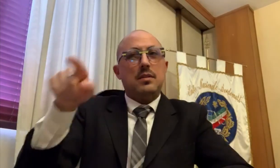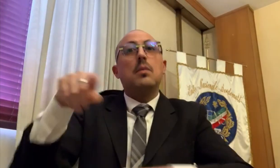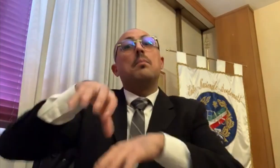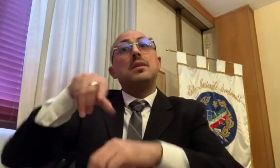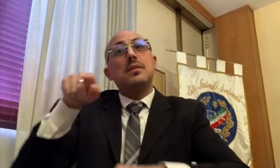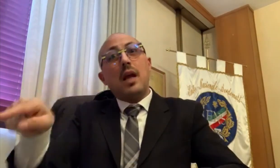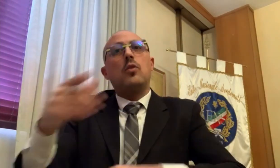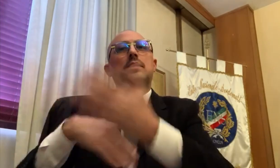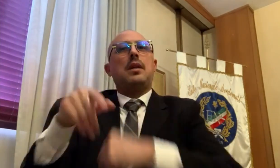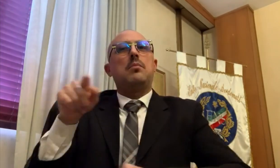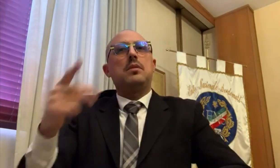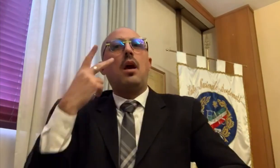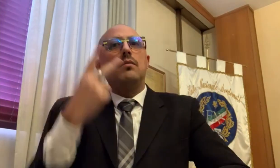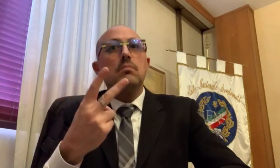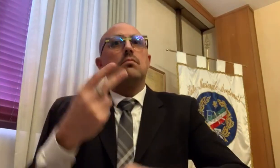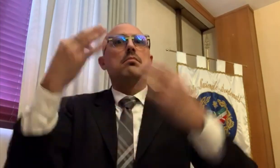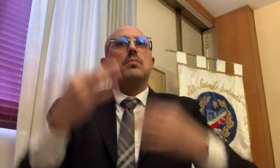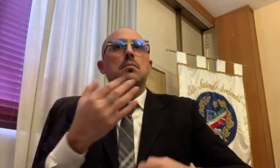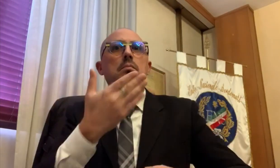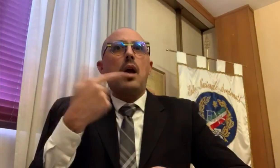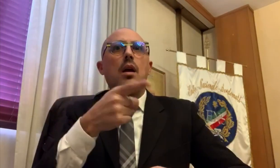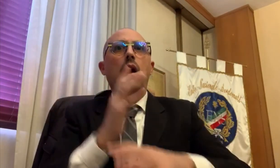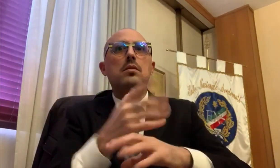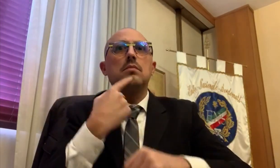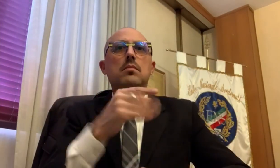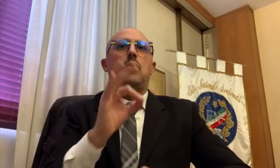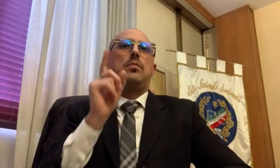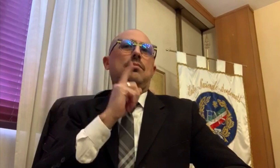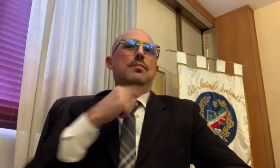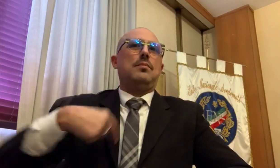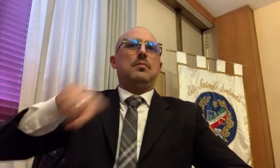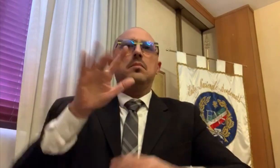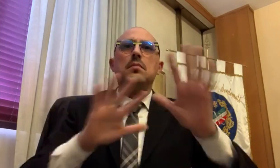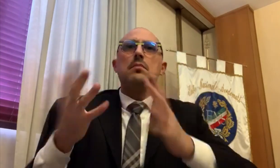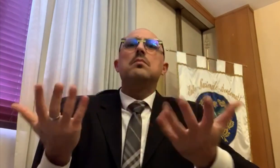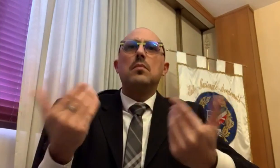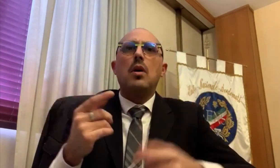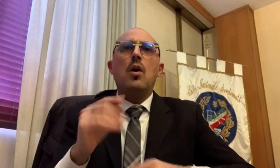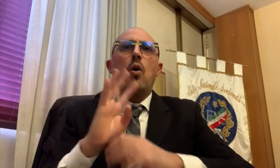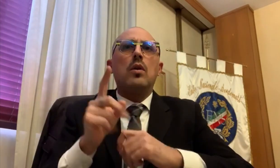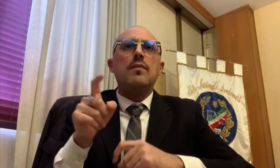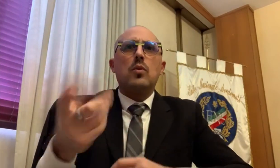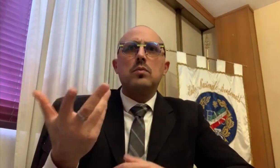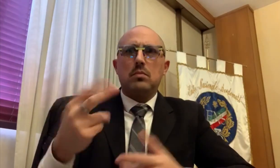e alla struttura preposta al tema disabilità per far notare la mancanza di accessibilità per le persone sorde alle informazioni sul Coronovirus;